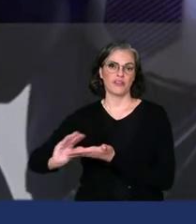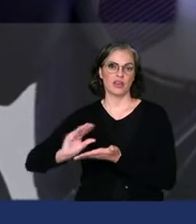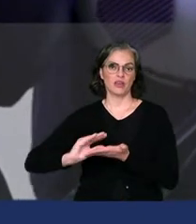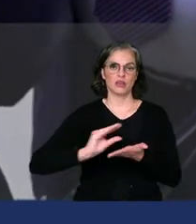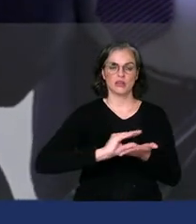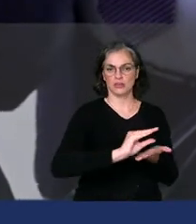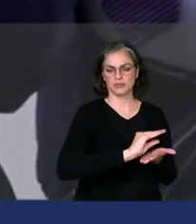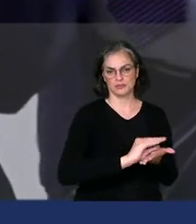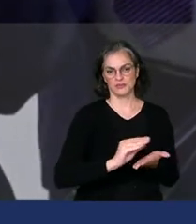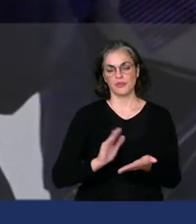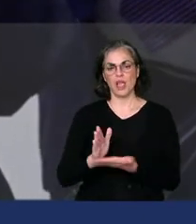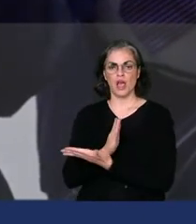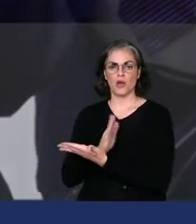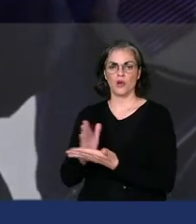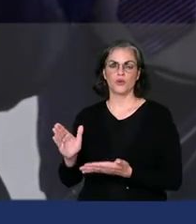ES, ALGUNS QUE BUSCAR DAR ESTRUTURA AO ESTADO PARA